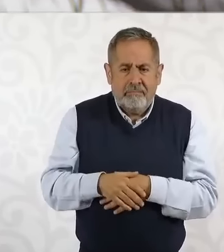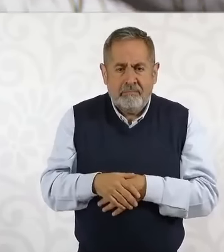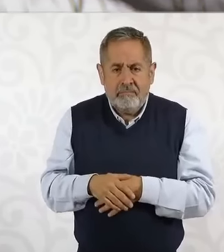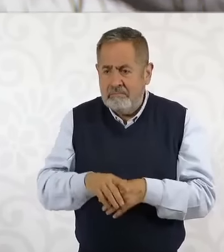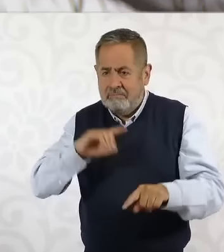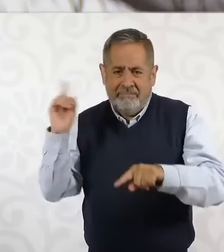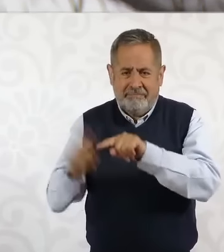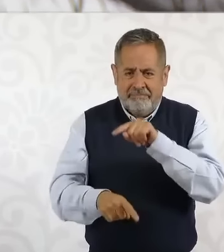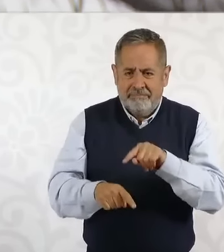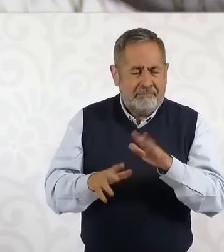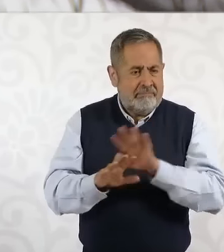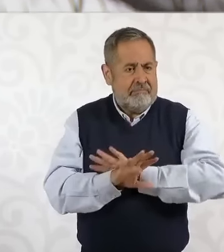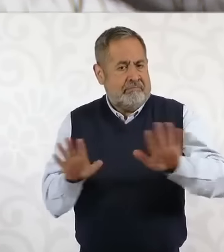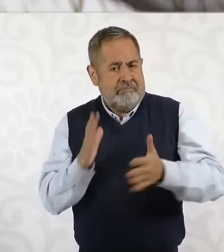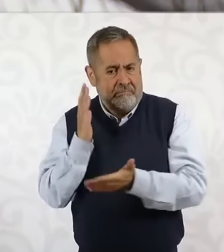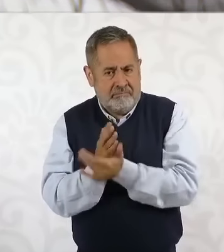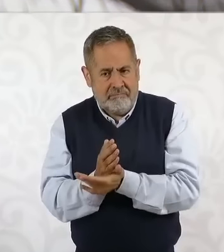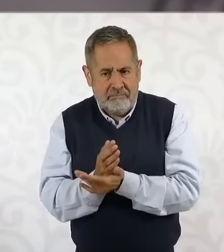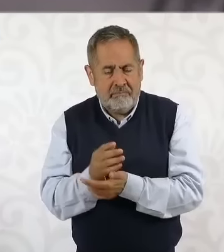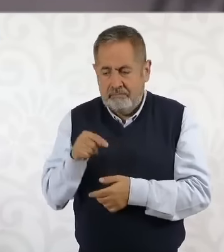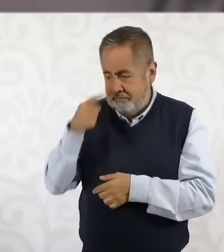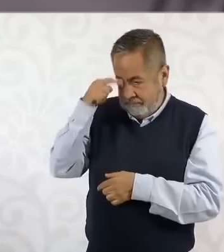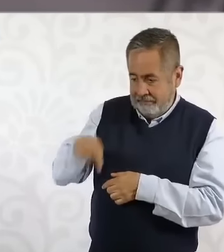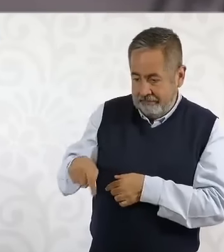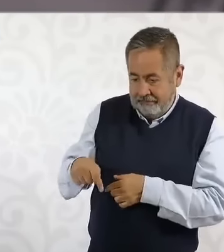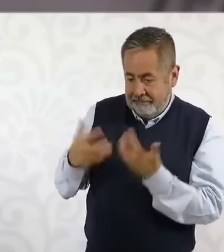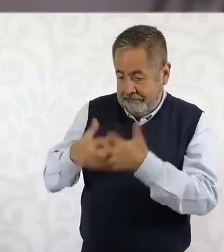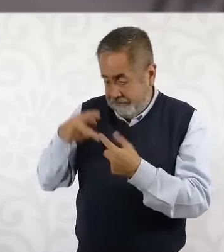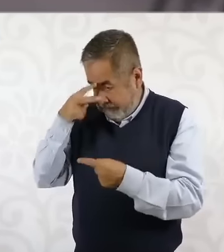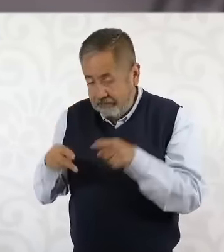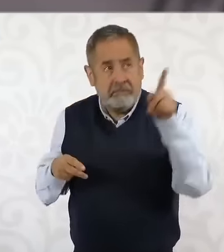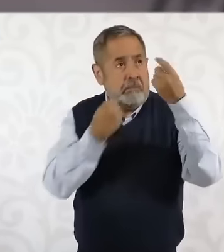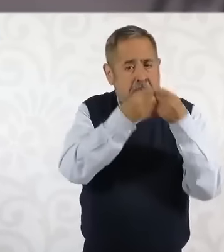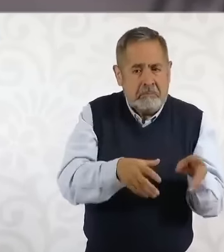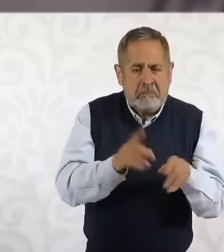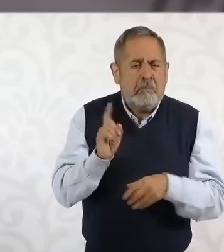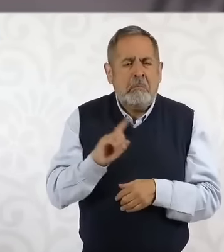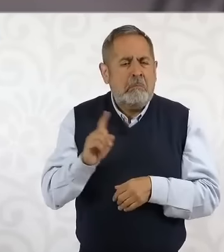manufactura de Estados Unidos por fabricarse algo aquí, sino que se complementa. Cuando se